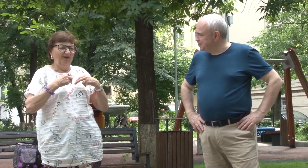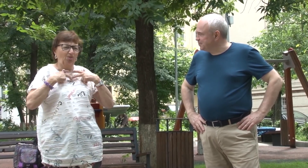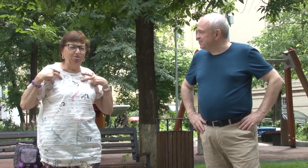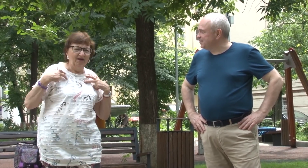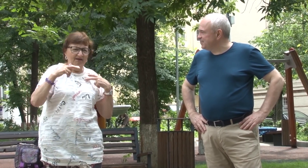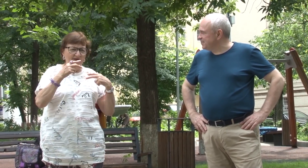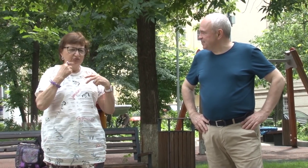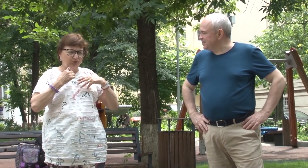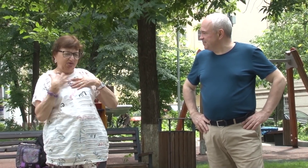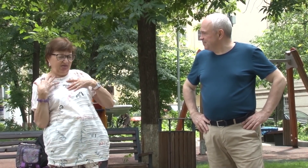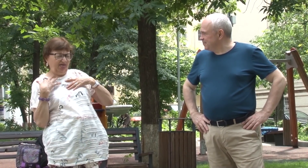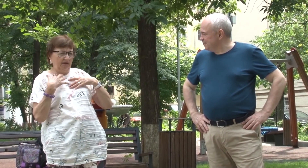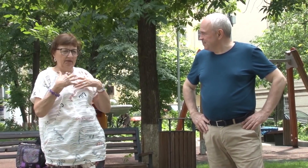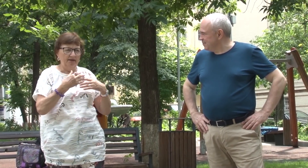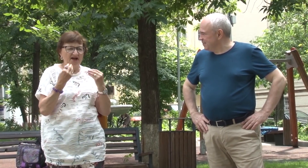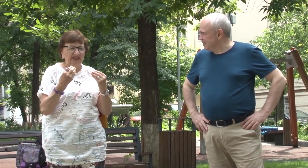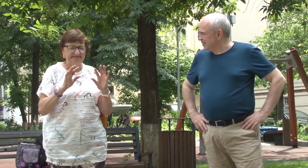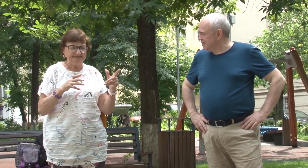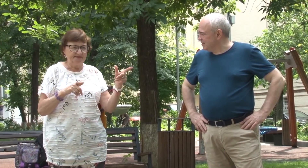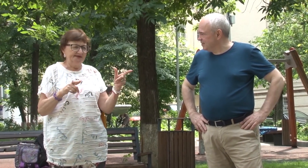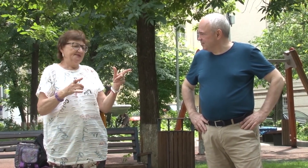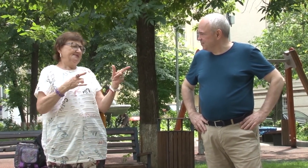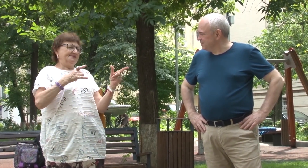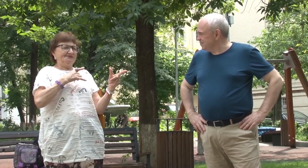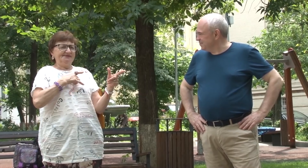Было размазано, качество не очень…